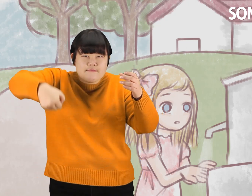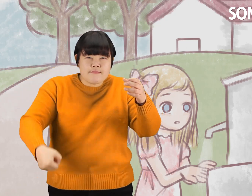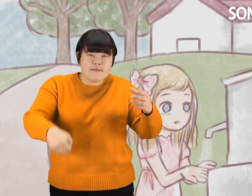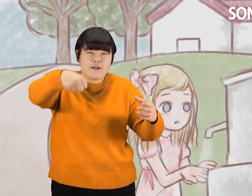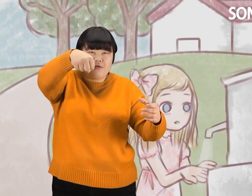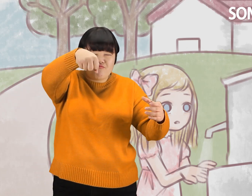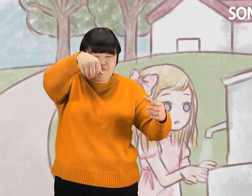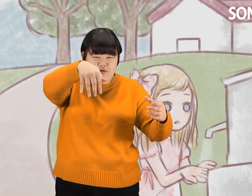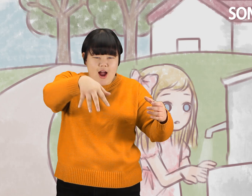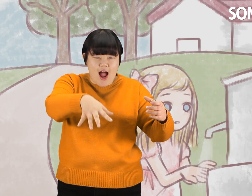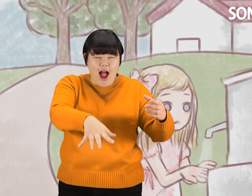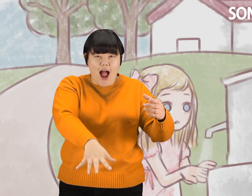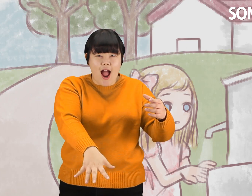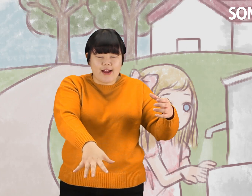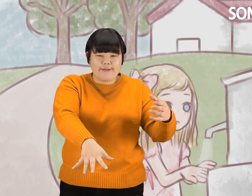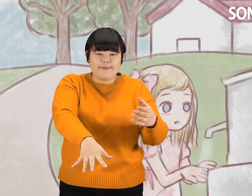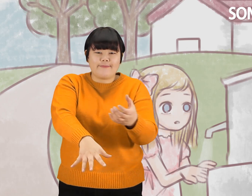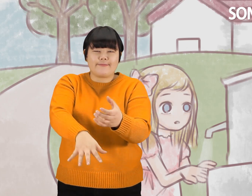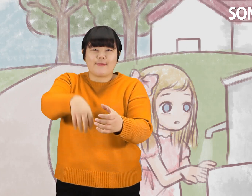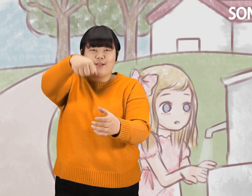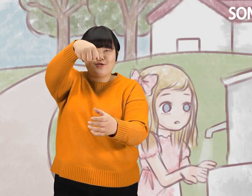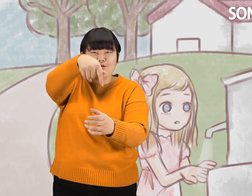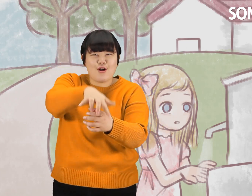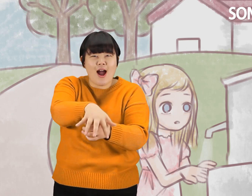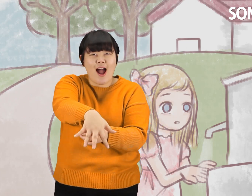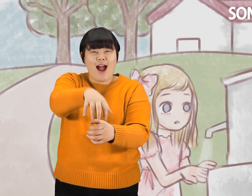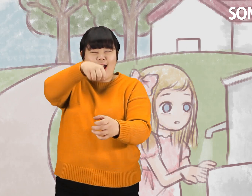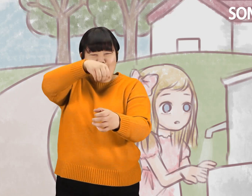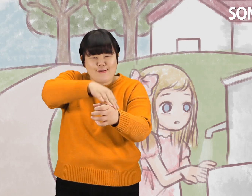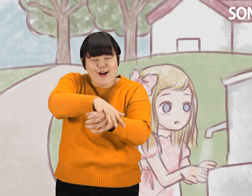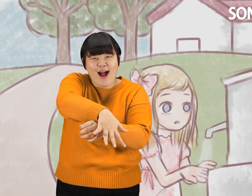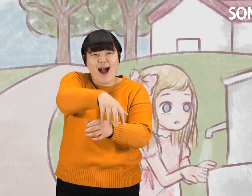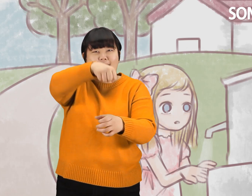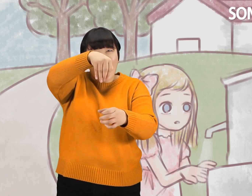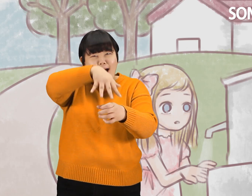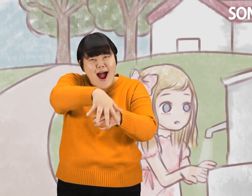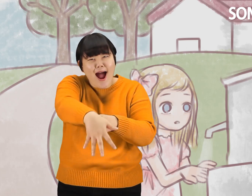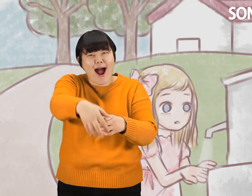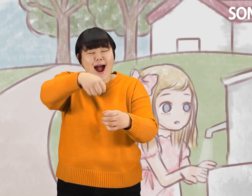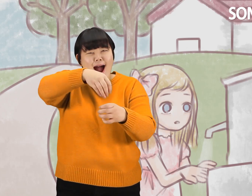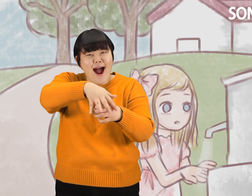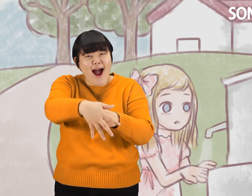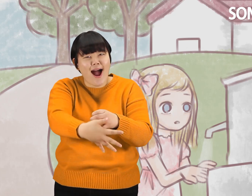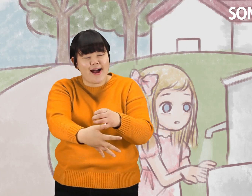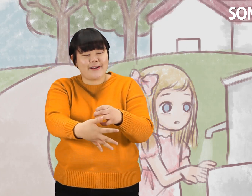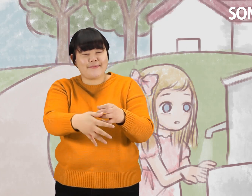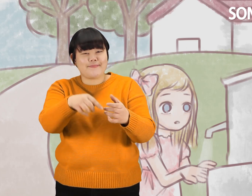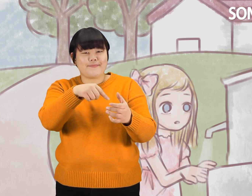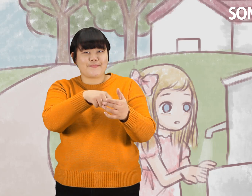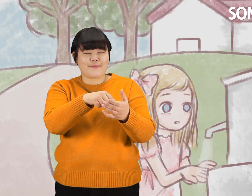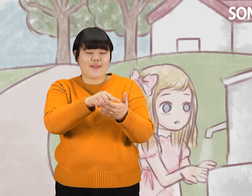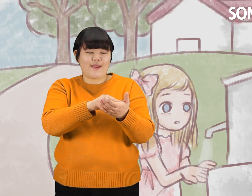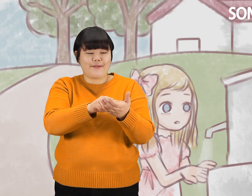そしてポムプジルをしてヘレンの手に水を注いでくれた。